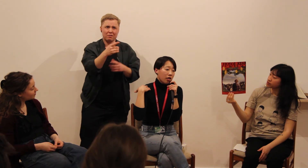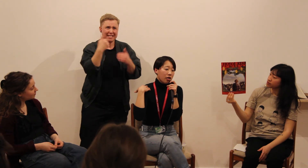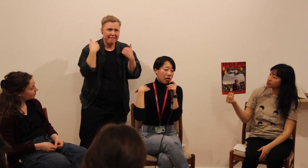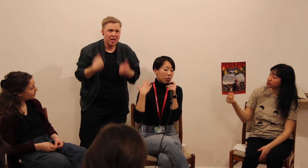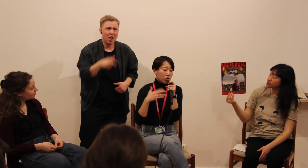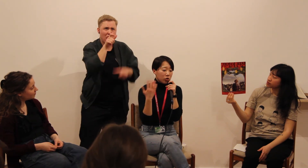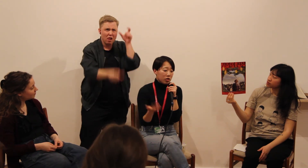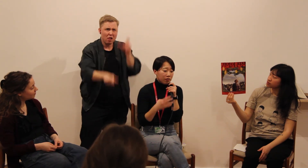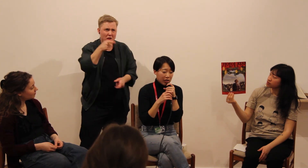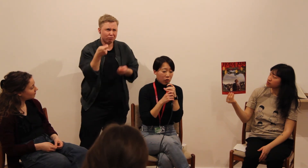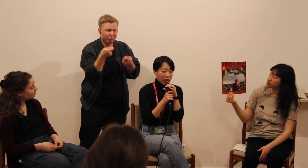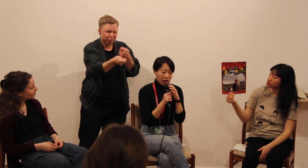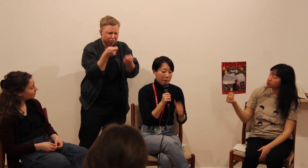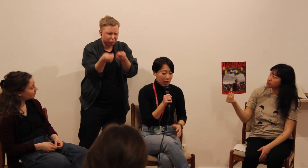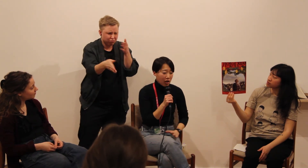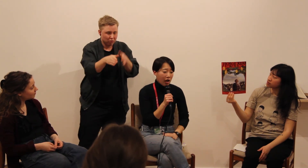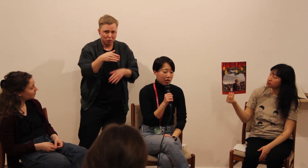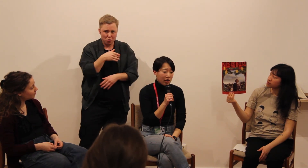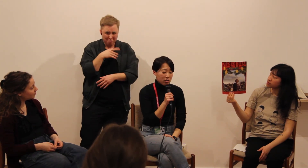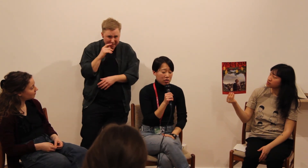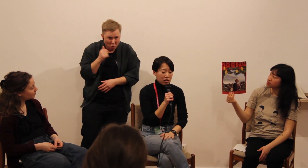Aber sie war sehr nett und hat mich willkommen geheißen.